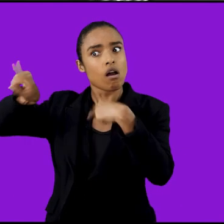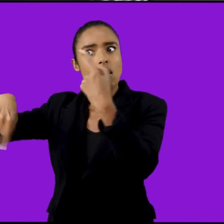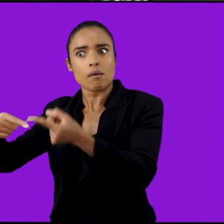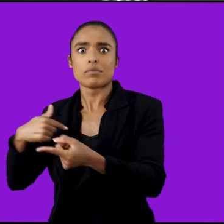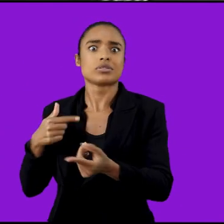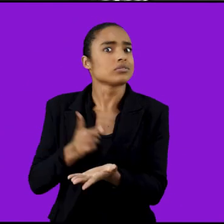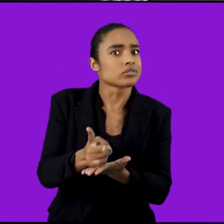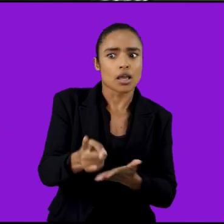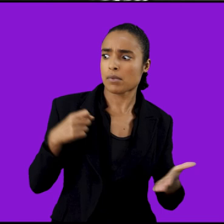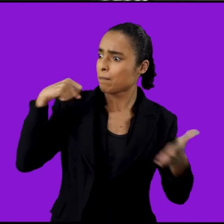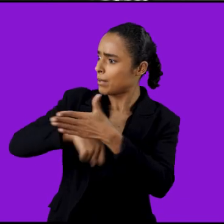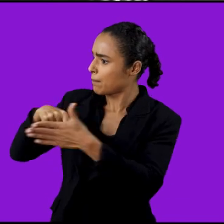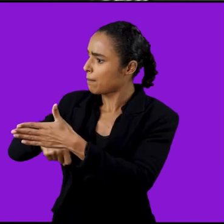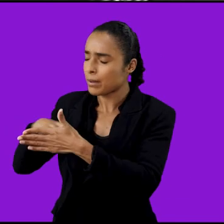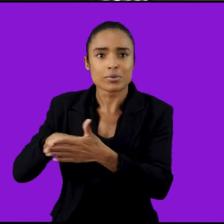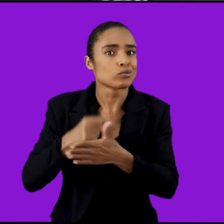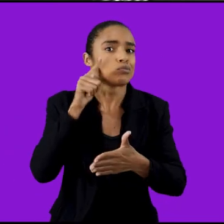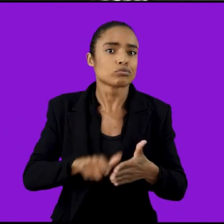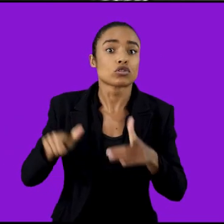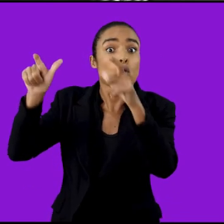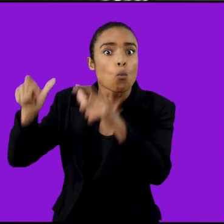A gente teve que brigar pra gente poder estar, entendeu?